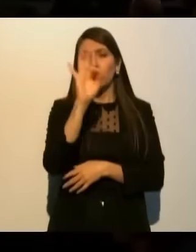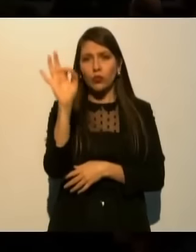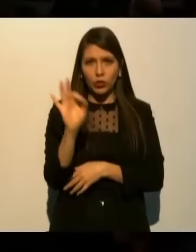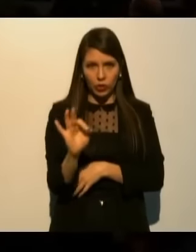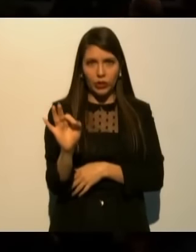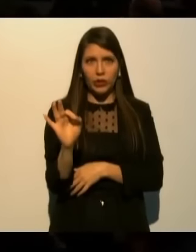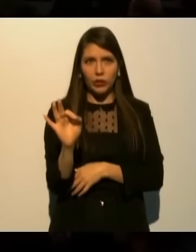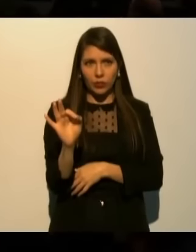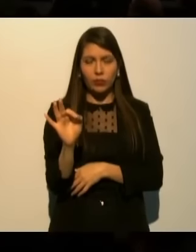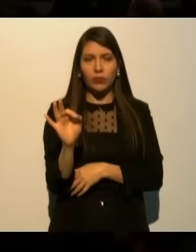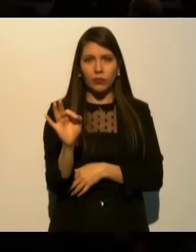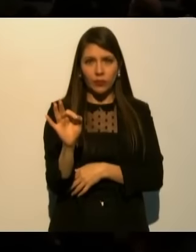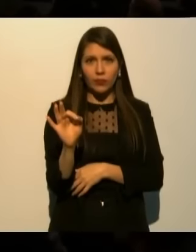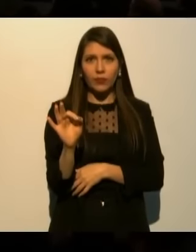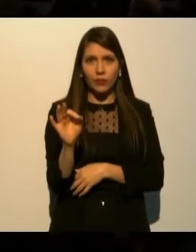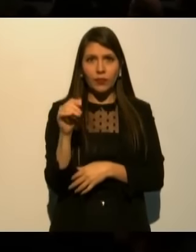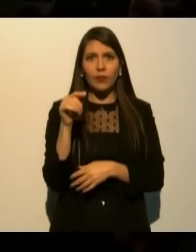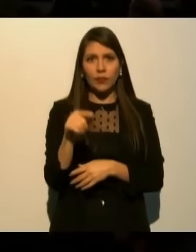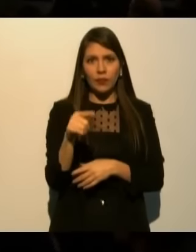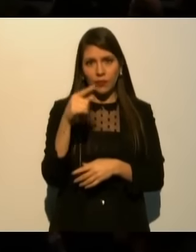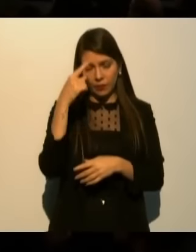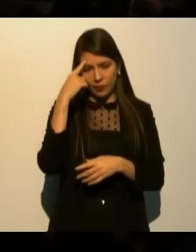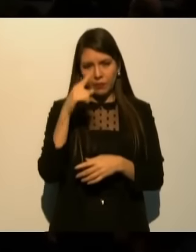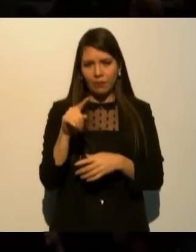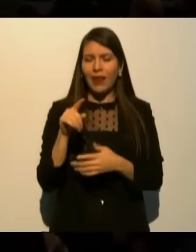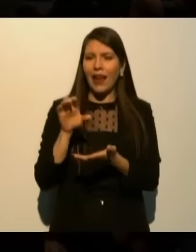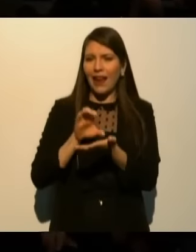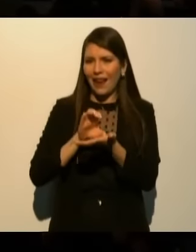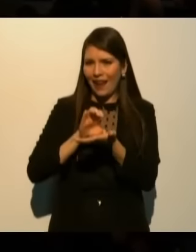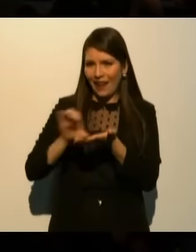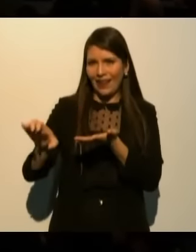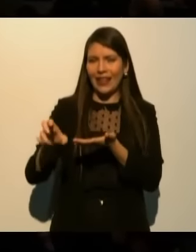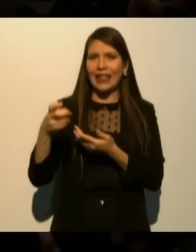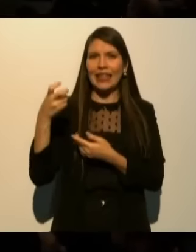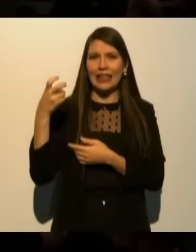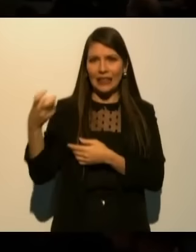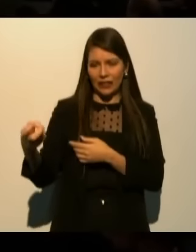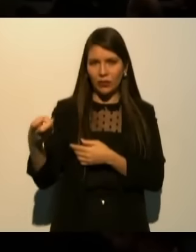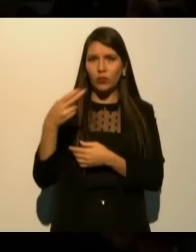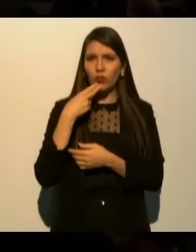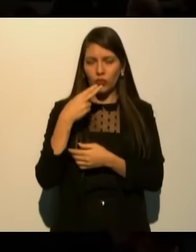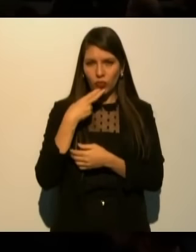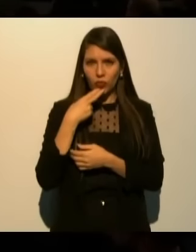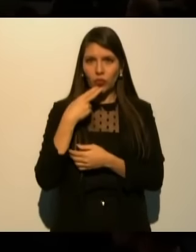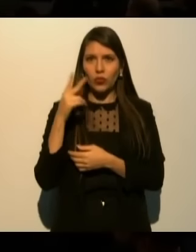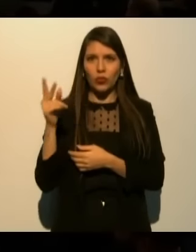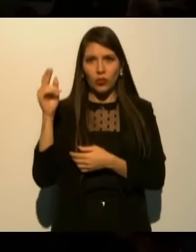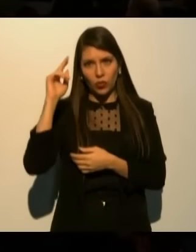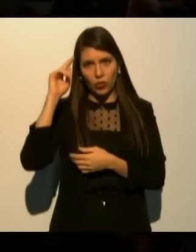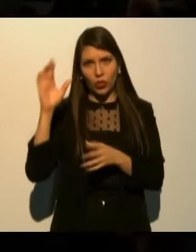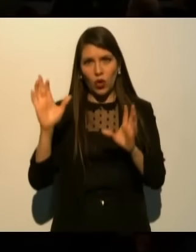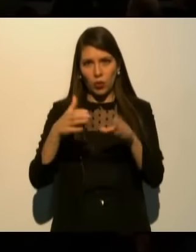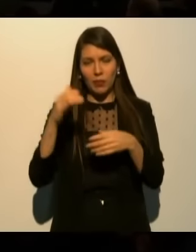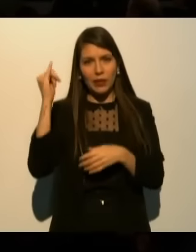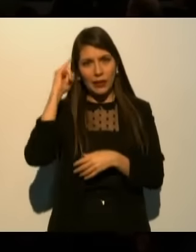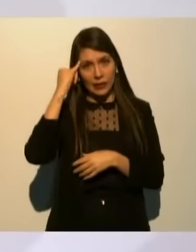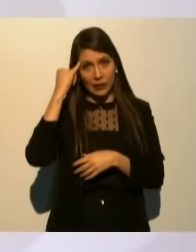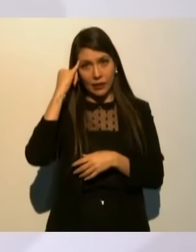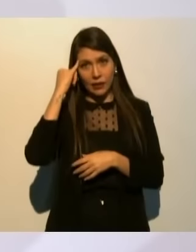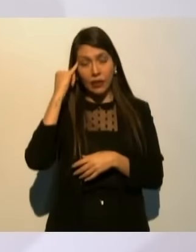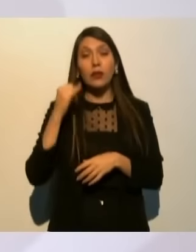a esta definición a esta decisión desde aquí le agradecemos a los legisladores que han hecho